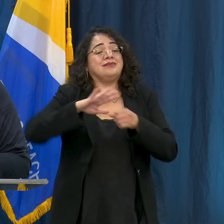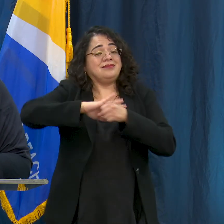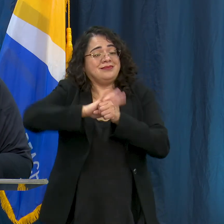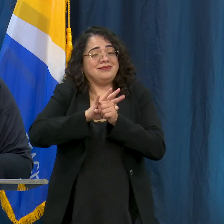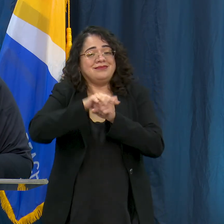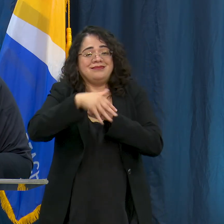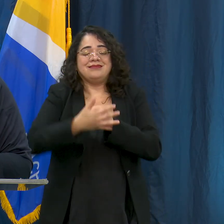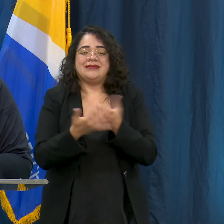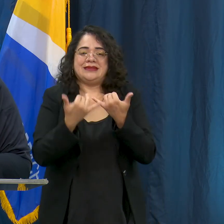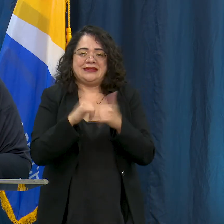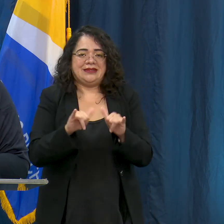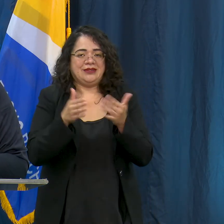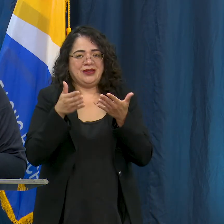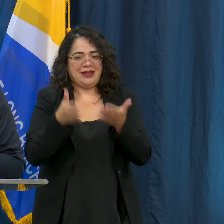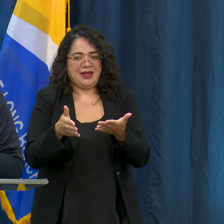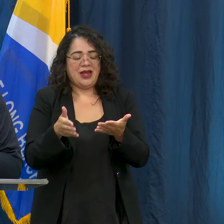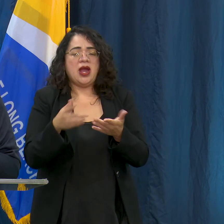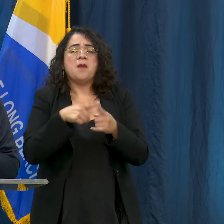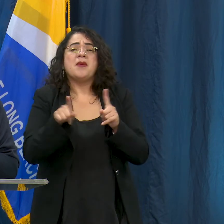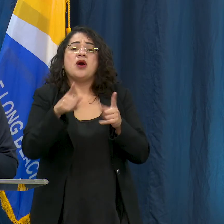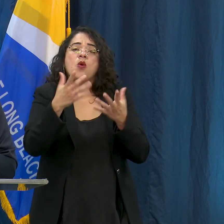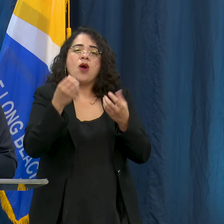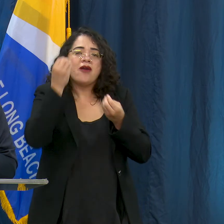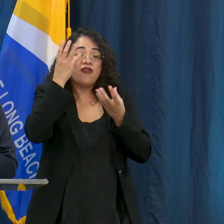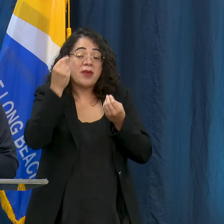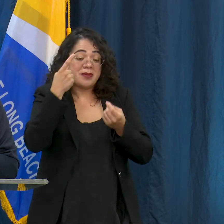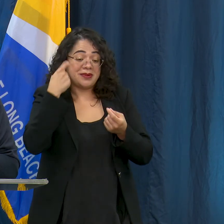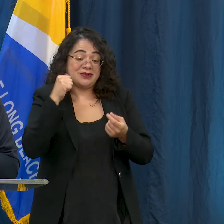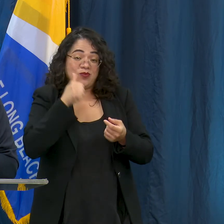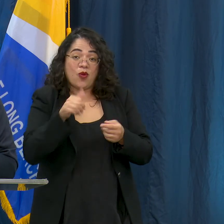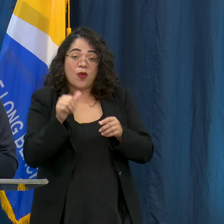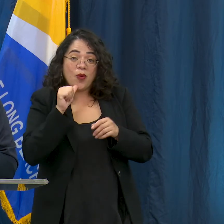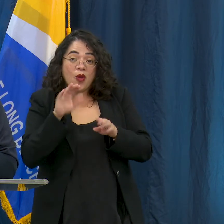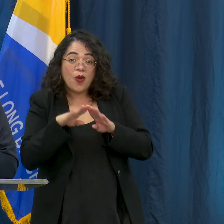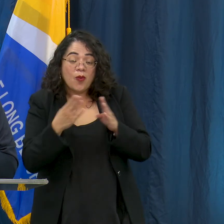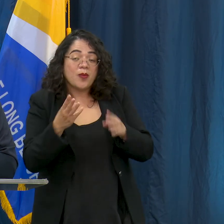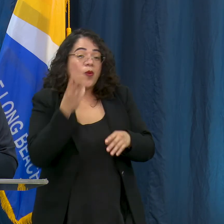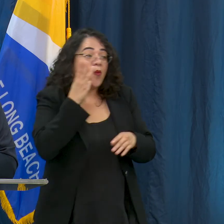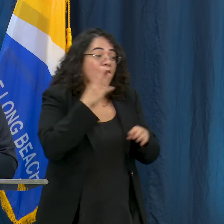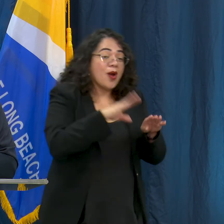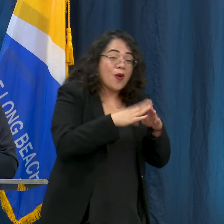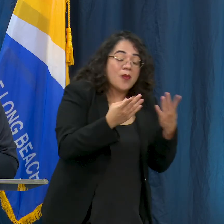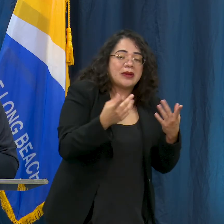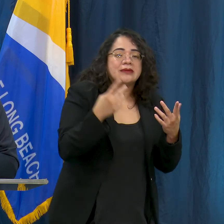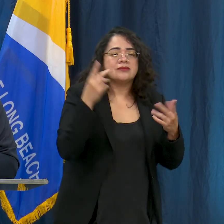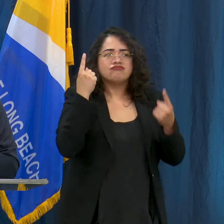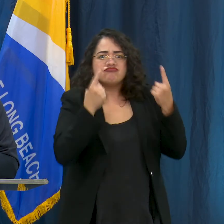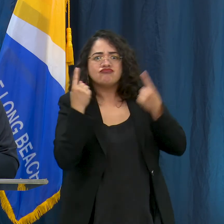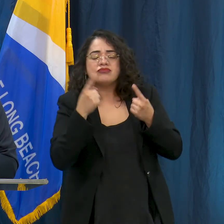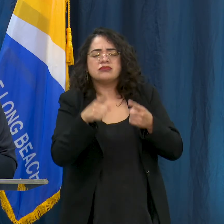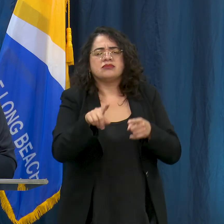sitio de web en www on bitch punto god para diagonal Co V da sin wave a yami n